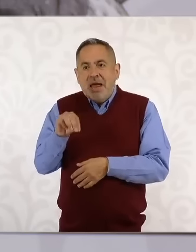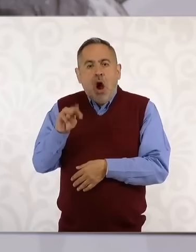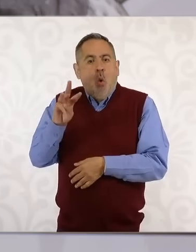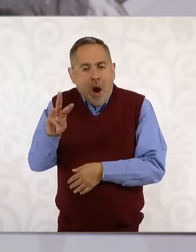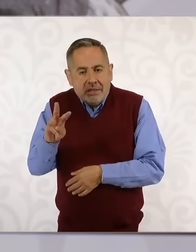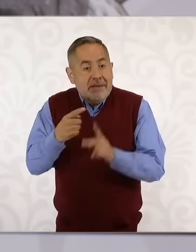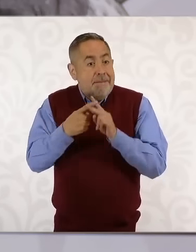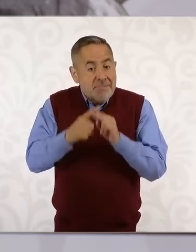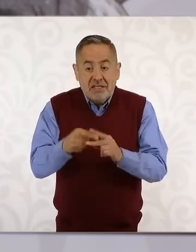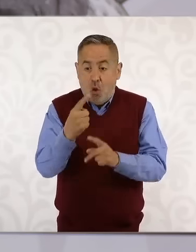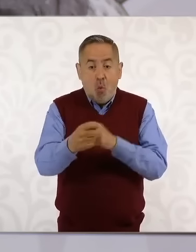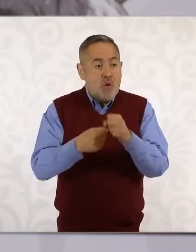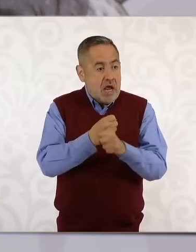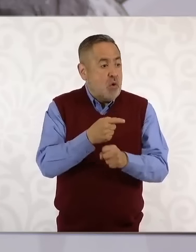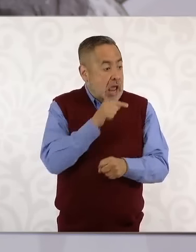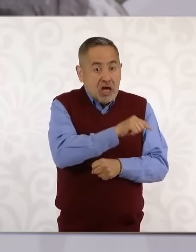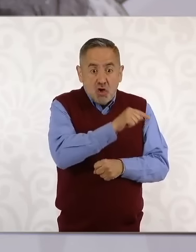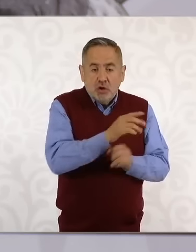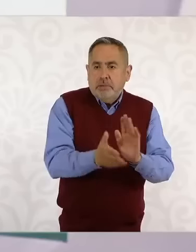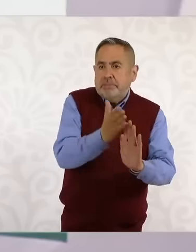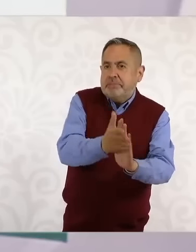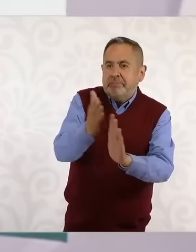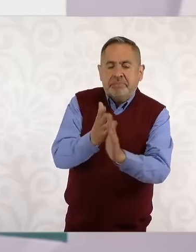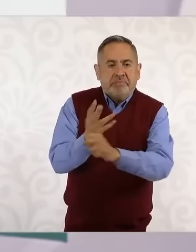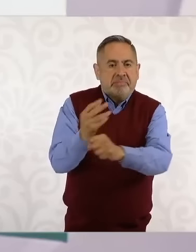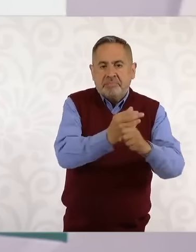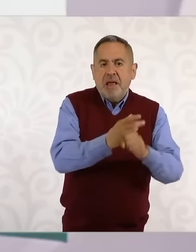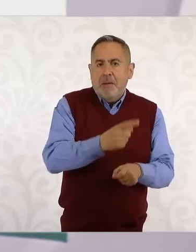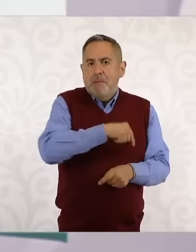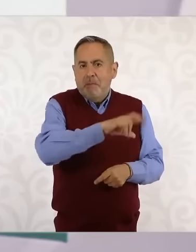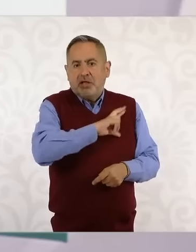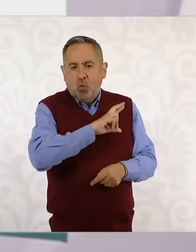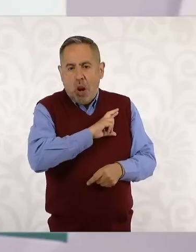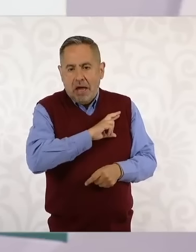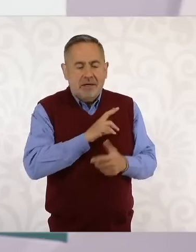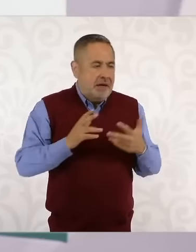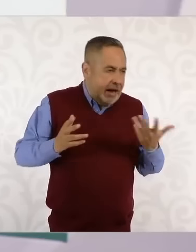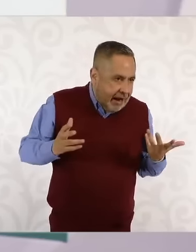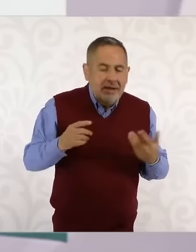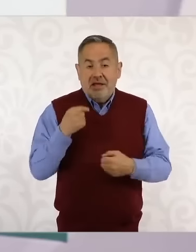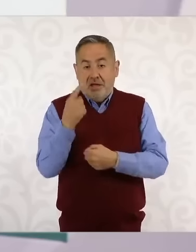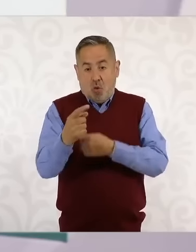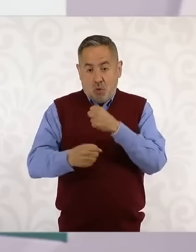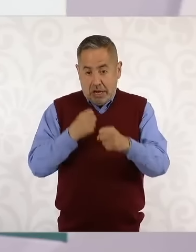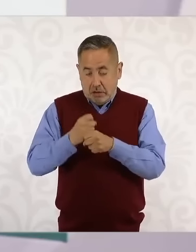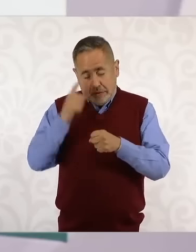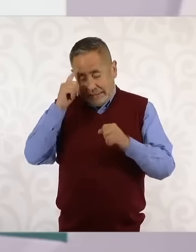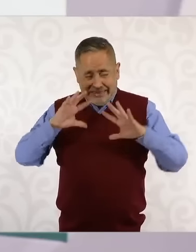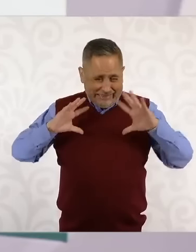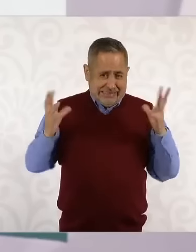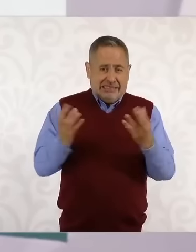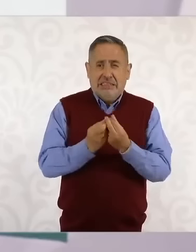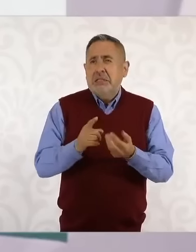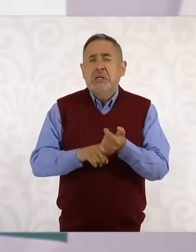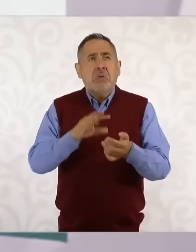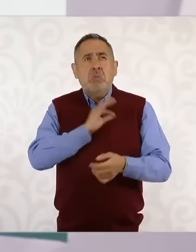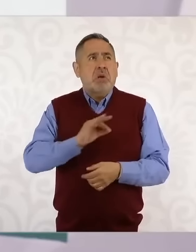el próximo año su construcción. Entonces, el próximo año en total pues estamos hablando de